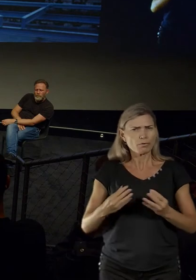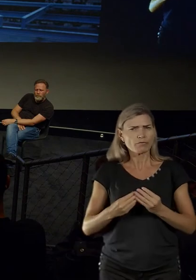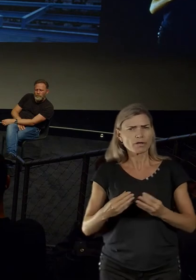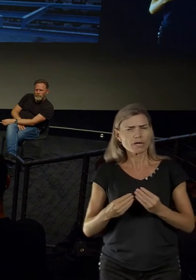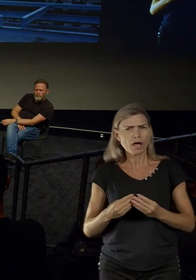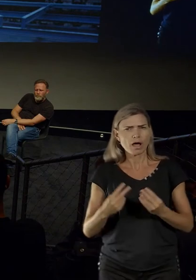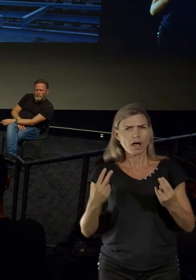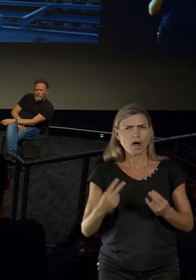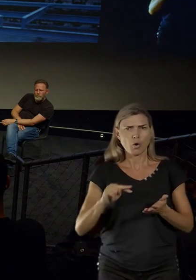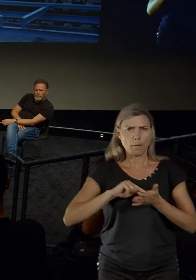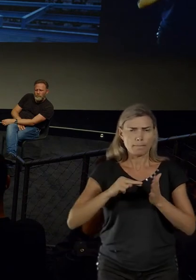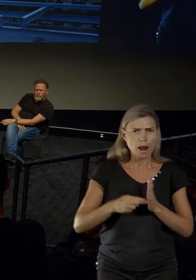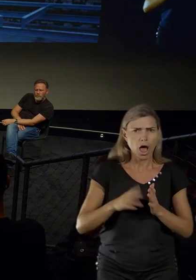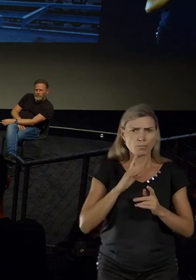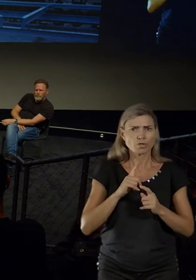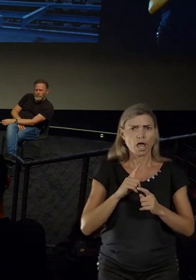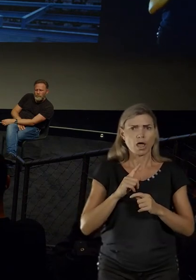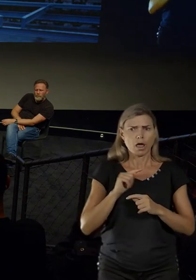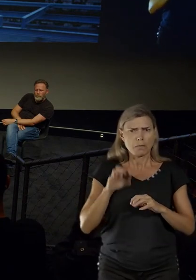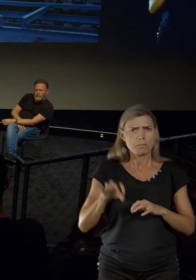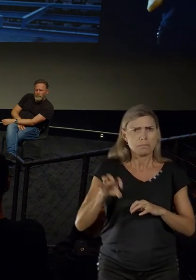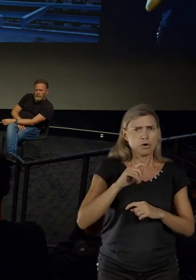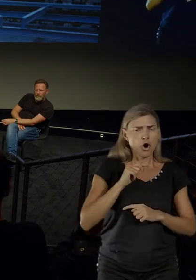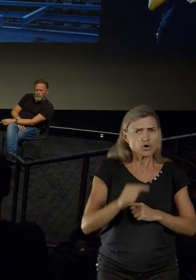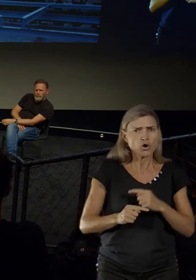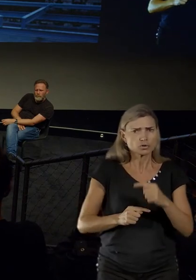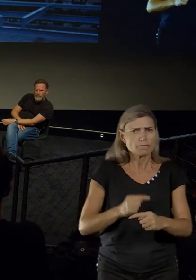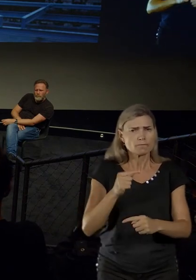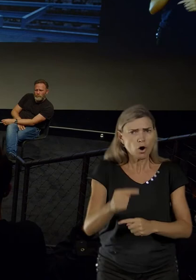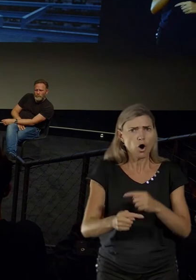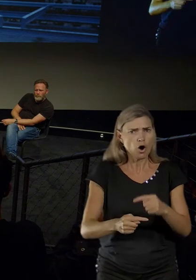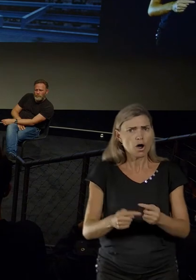plánech rozvoje, o územním rozvoji, tak jsou v tom stávajícím centru.